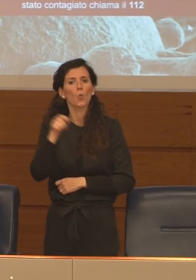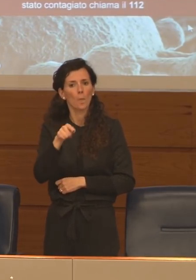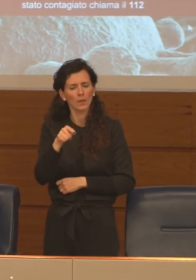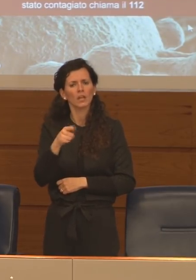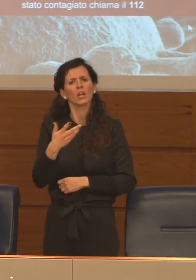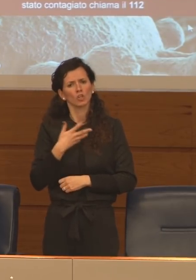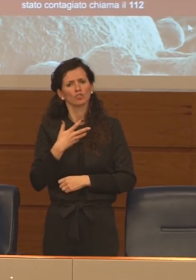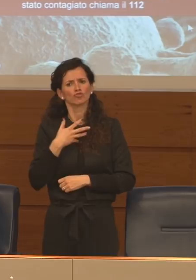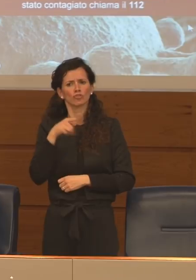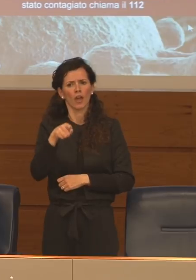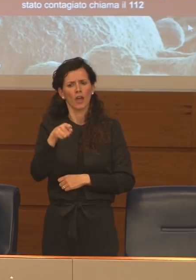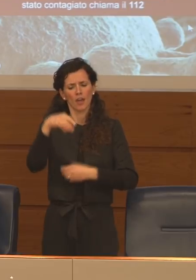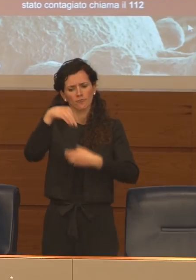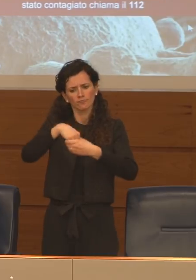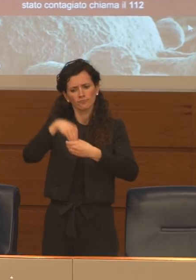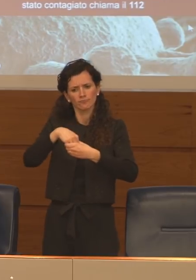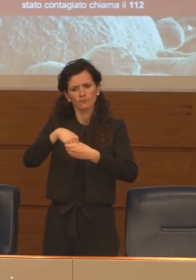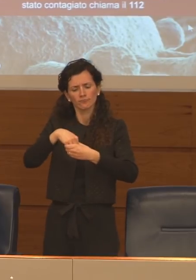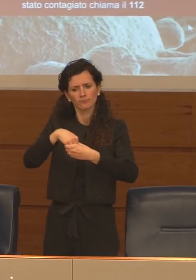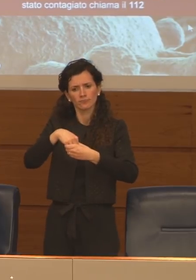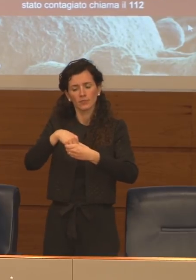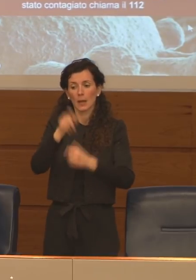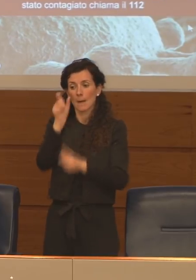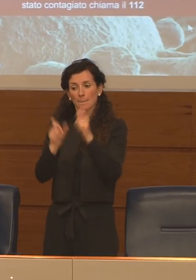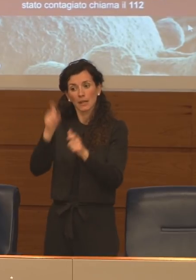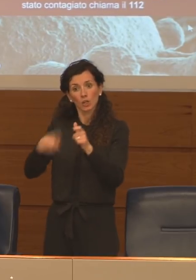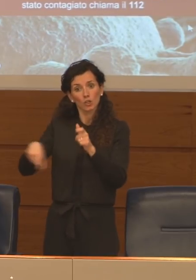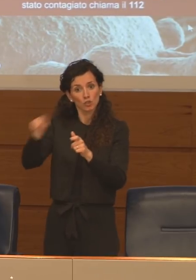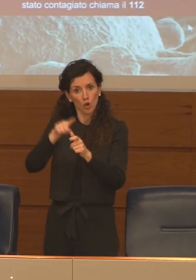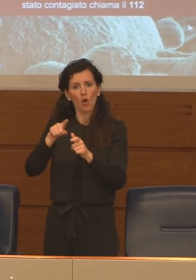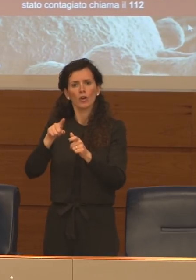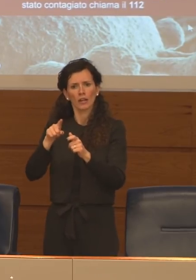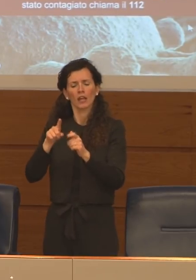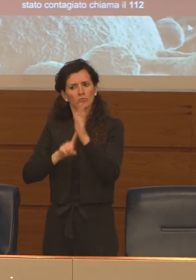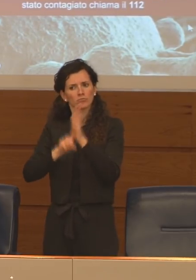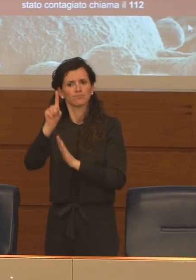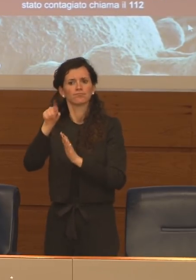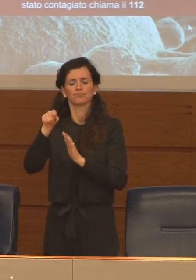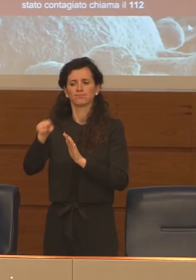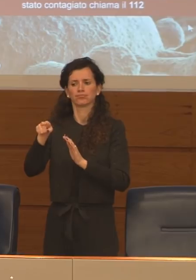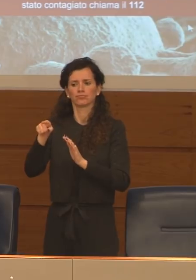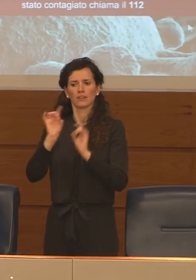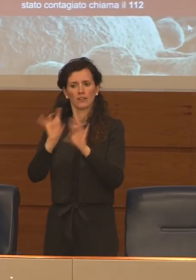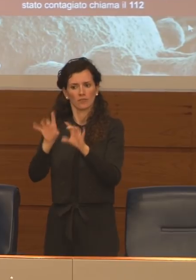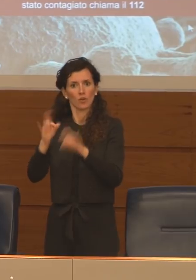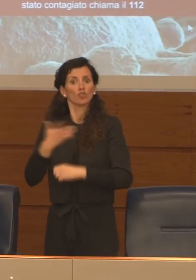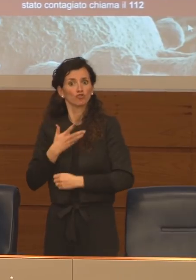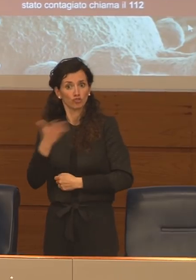sono persone positive asintomatiche, cioè sono persone che grazie al tampone hanno